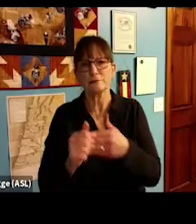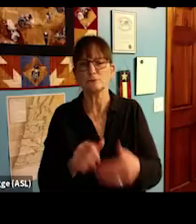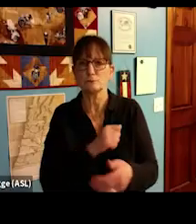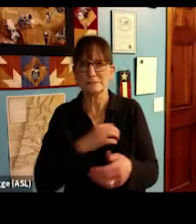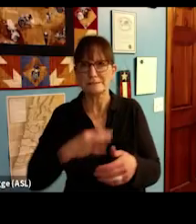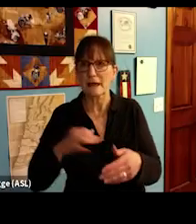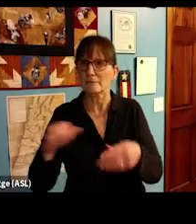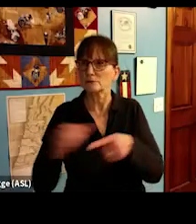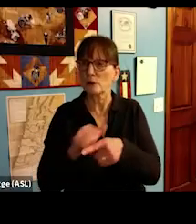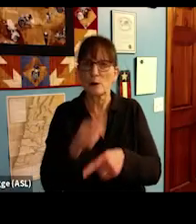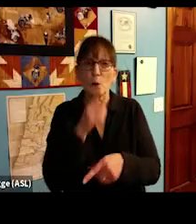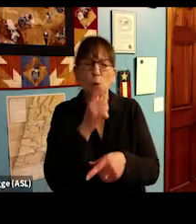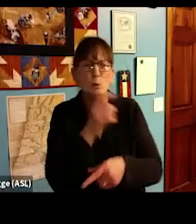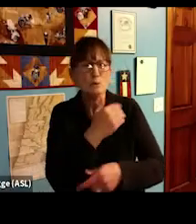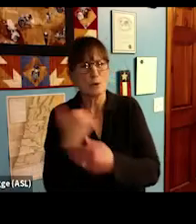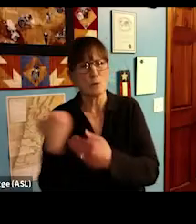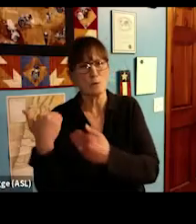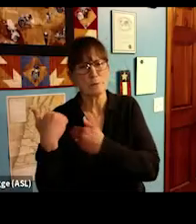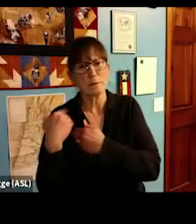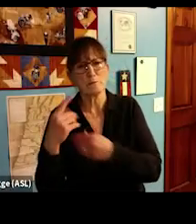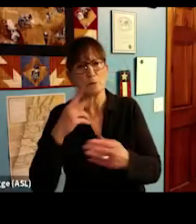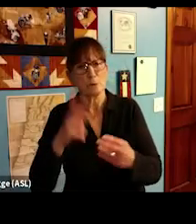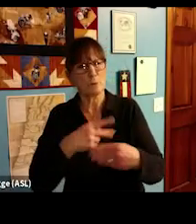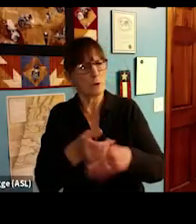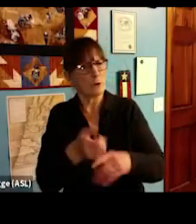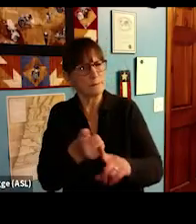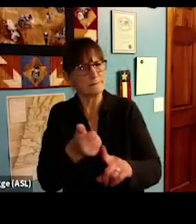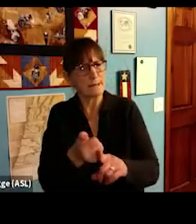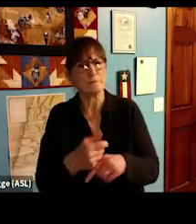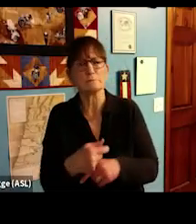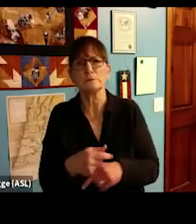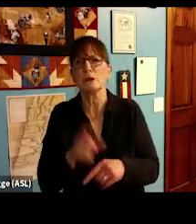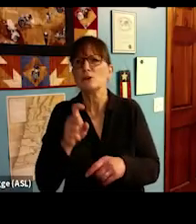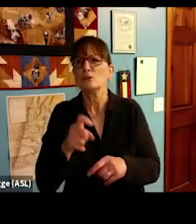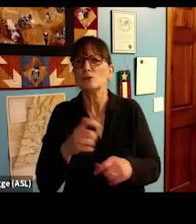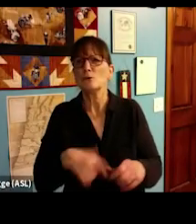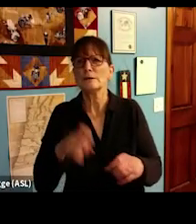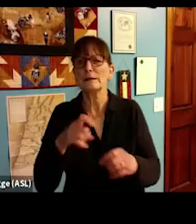el Informe Médico SOAR directamente a la SSA y DDS.